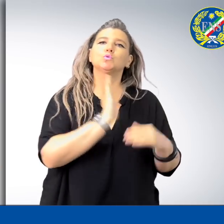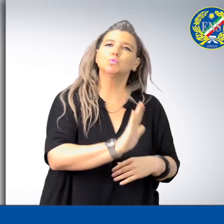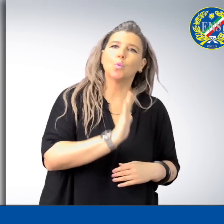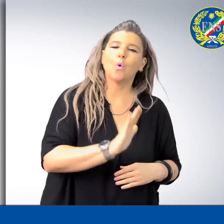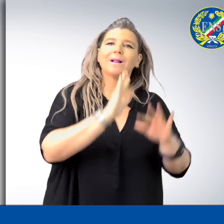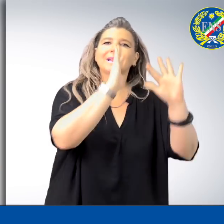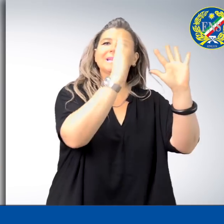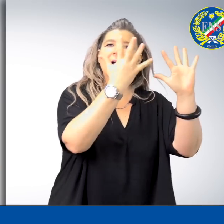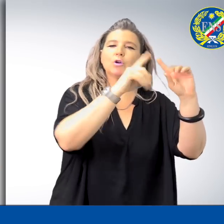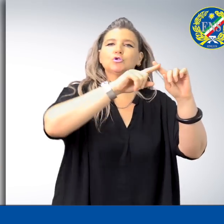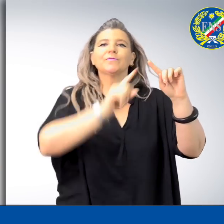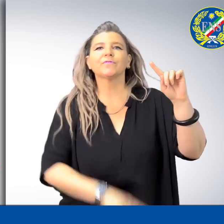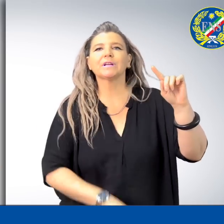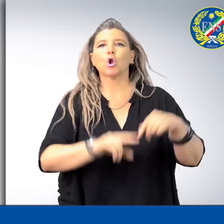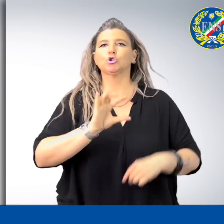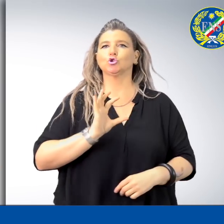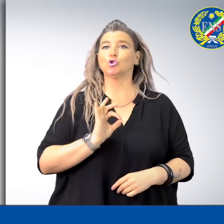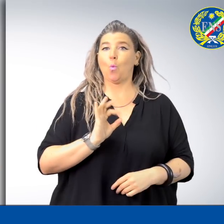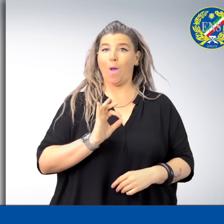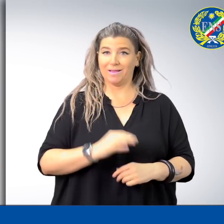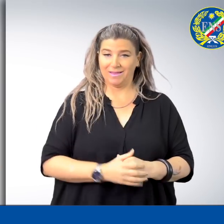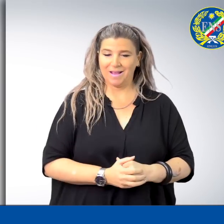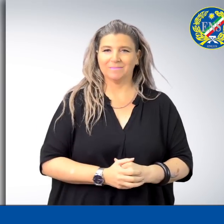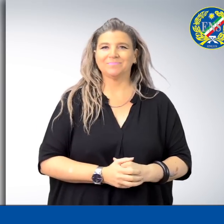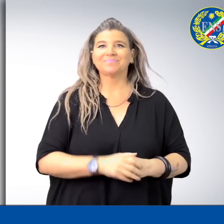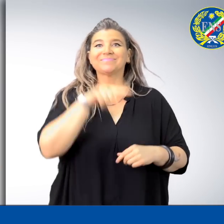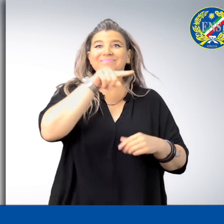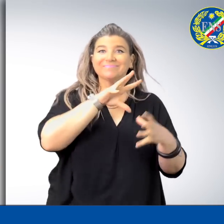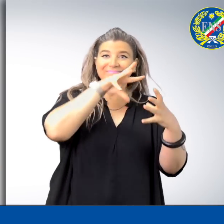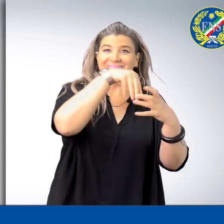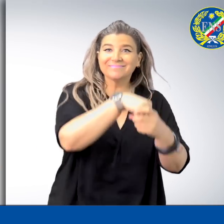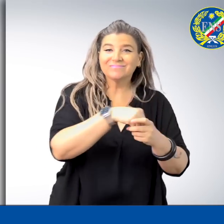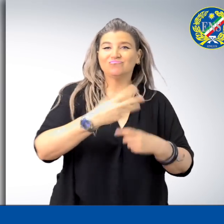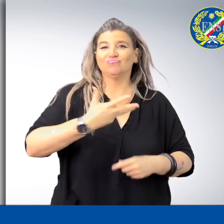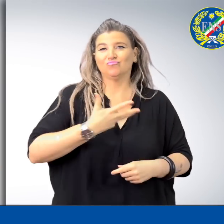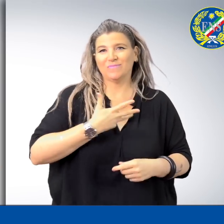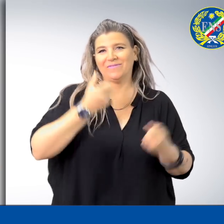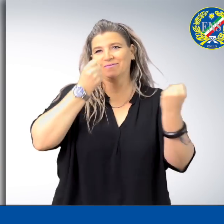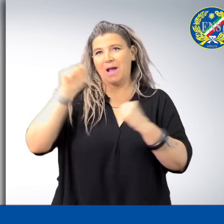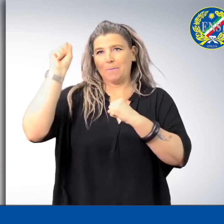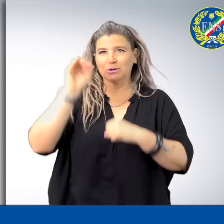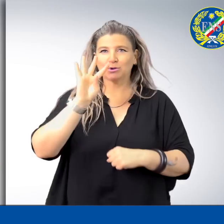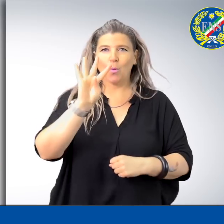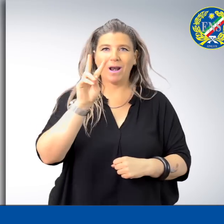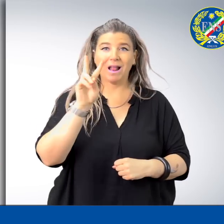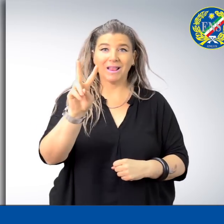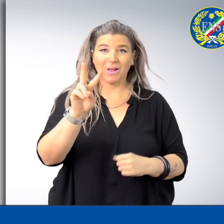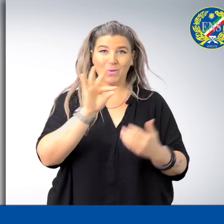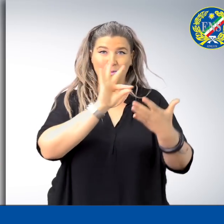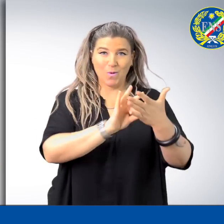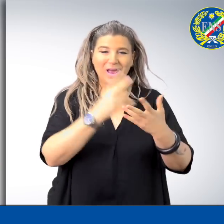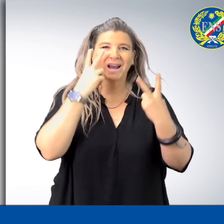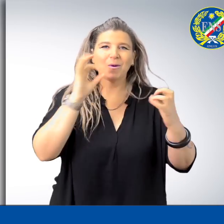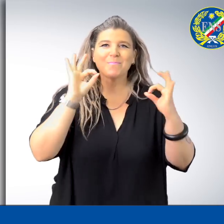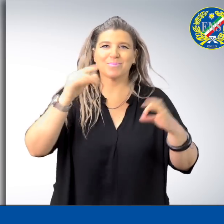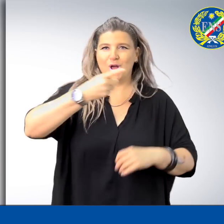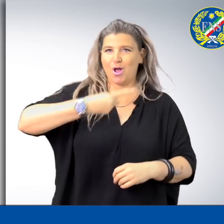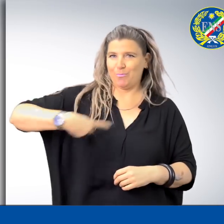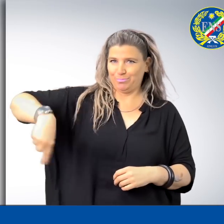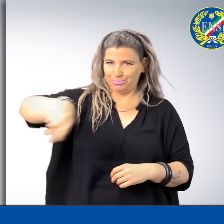La lista dei codici parte dal numero 10 fino a 50. Nella lista dei codici fa parte il famoso codice 42